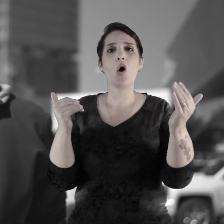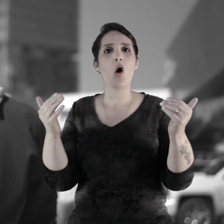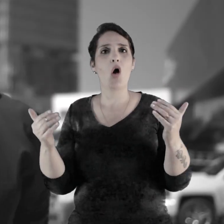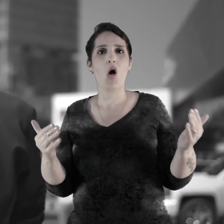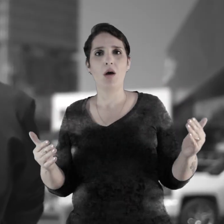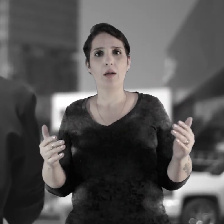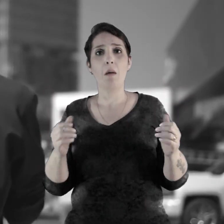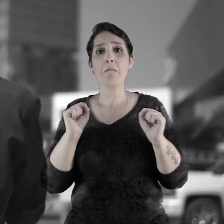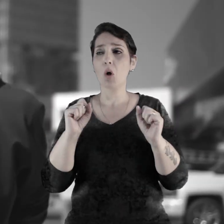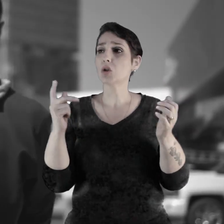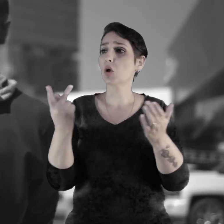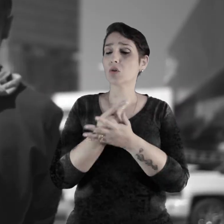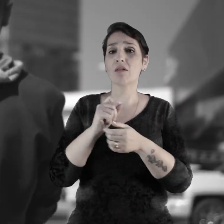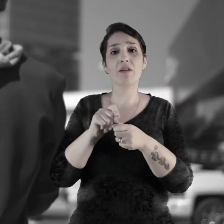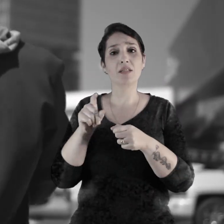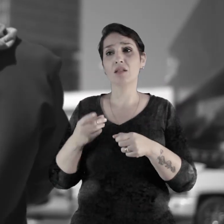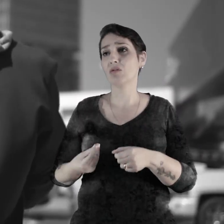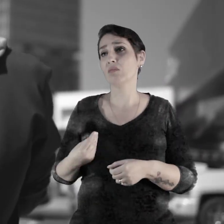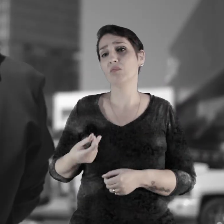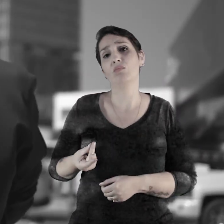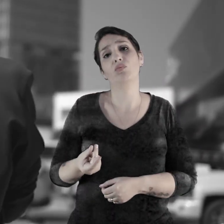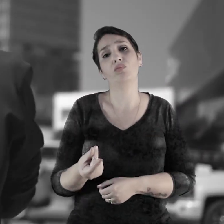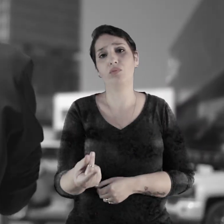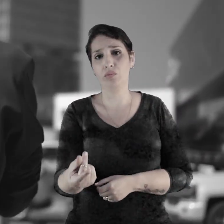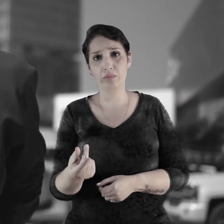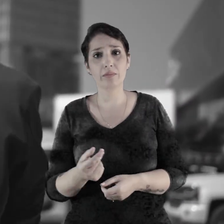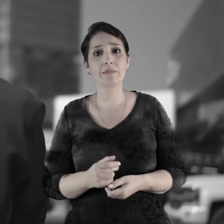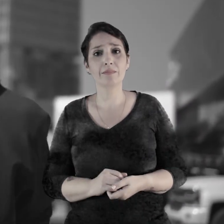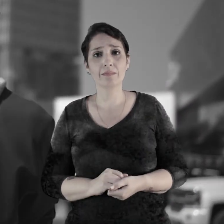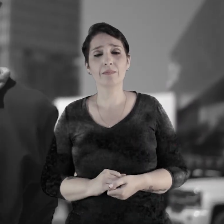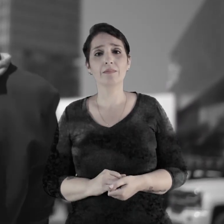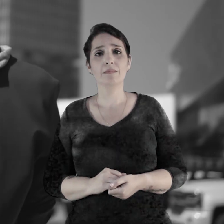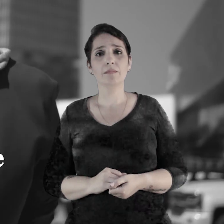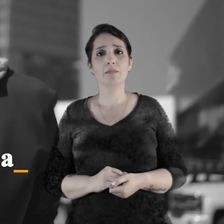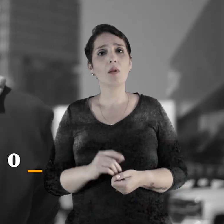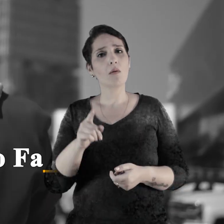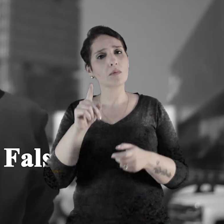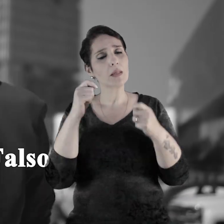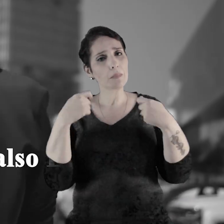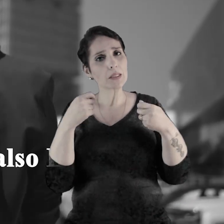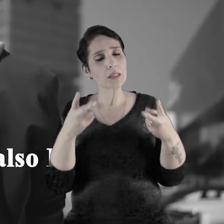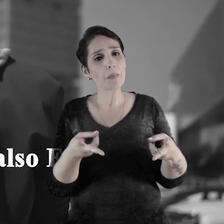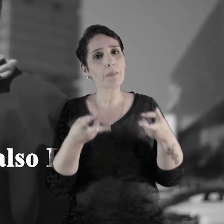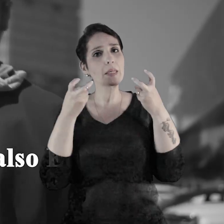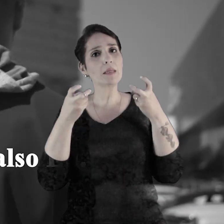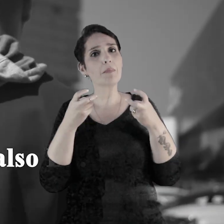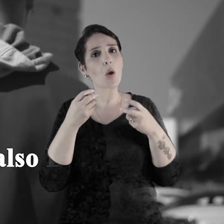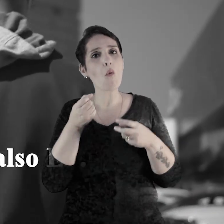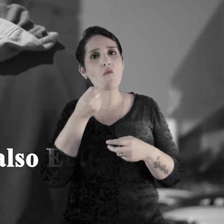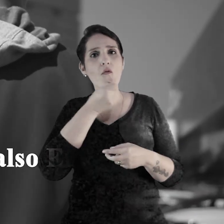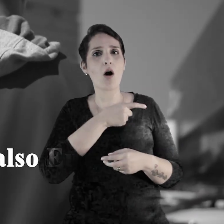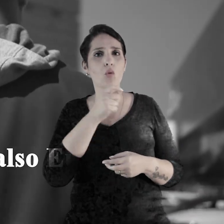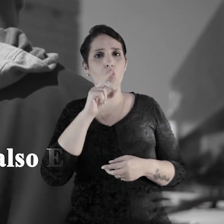e poderá fazer isso eternamente. Reconheça o falso eu.